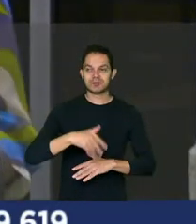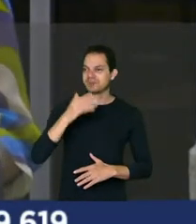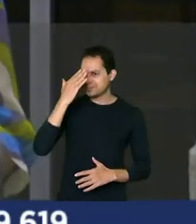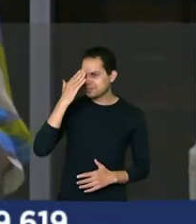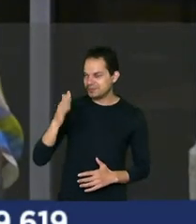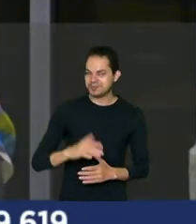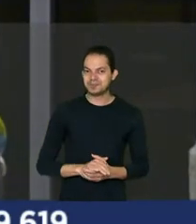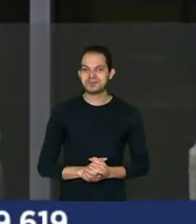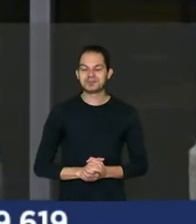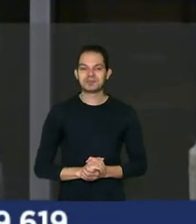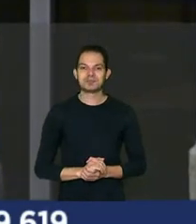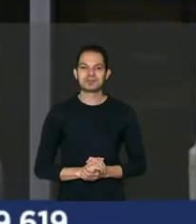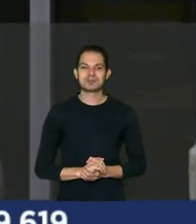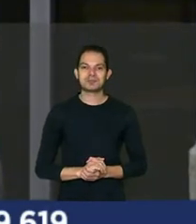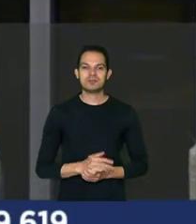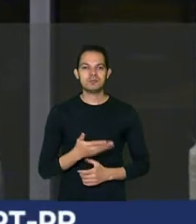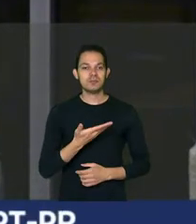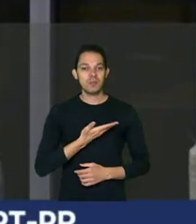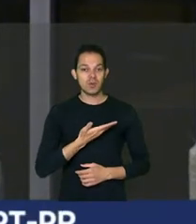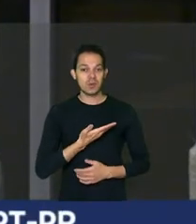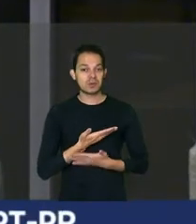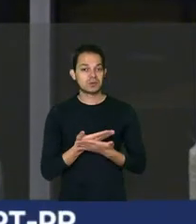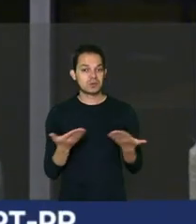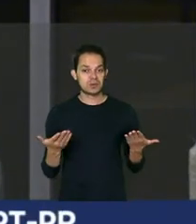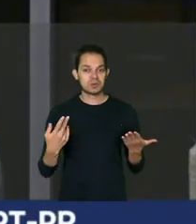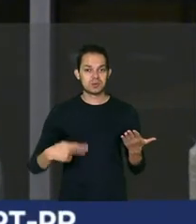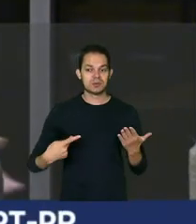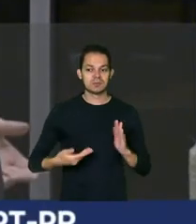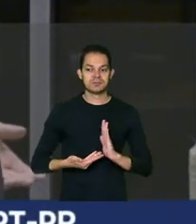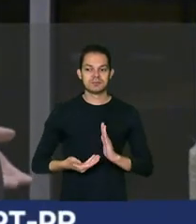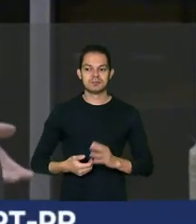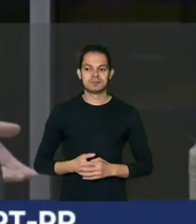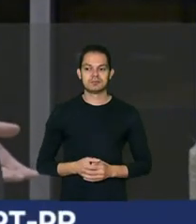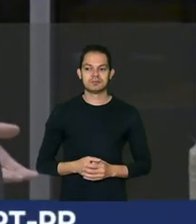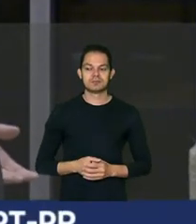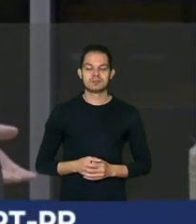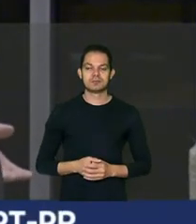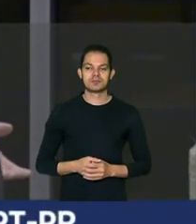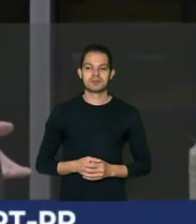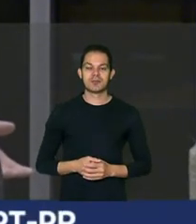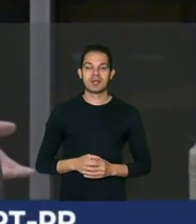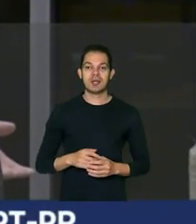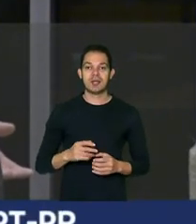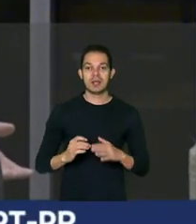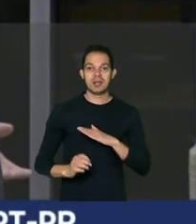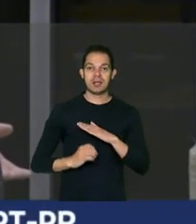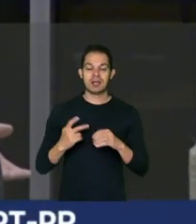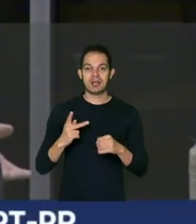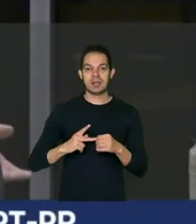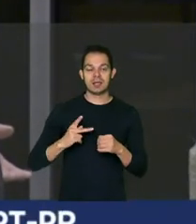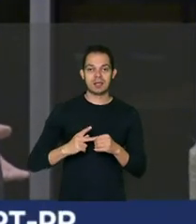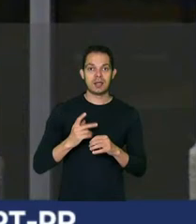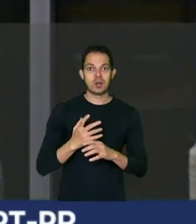DEPUTADA GLEISE HOFFMANN. -- [DEPUTADA]: OBRIGADA PRESIDENTE CÉLIO MOURA, COLEGAS DA CÂMARA DOS DEPUTADOS. A PETROBRAS DEU